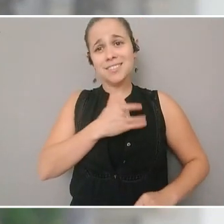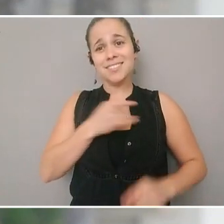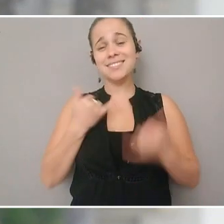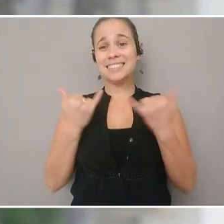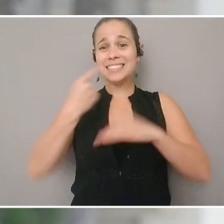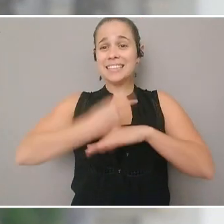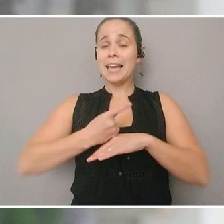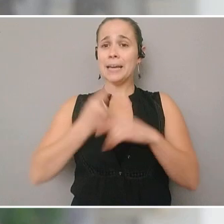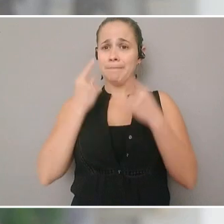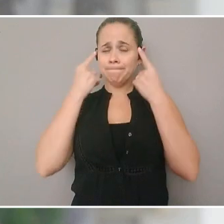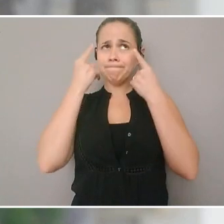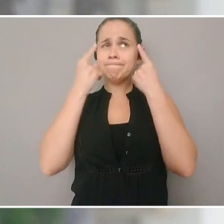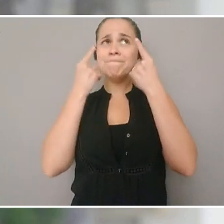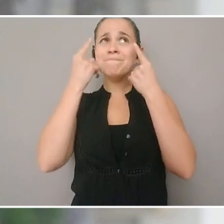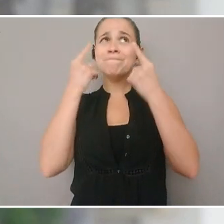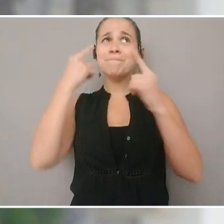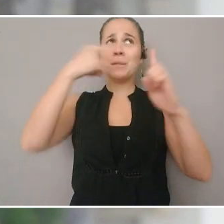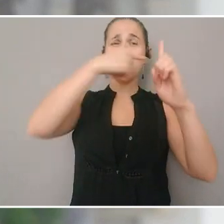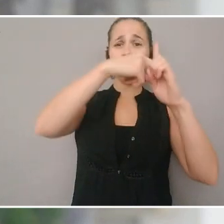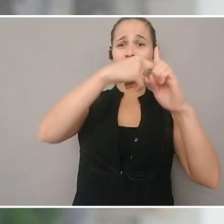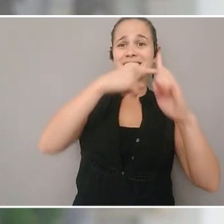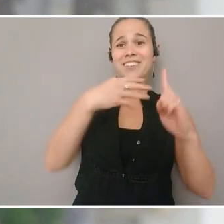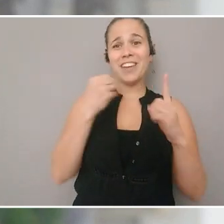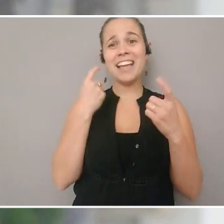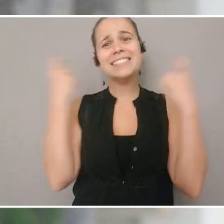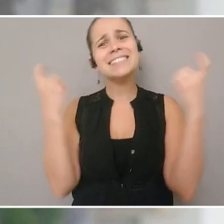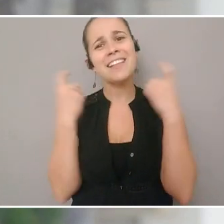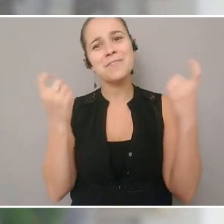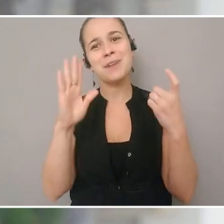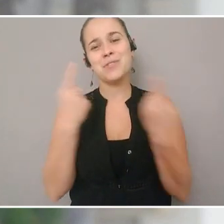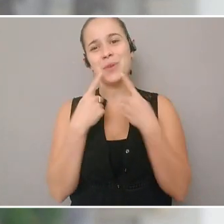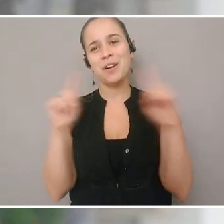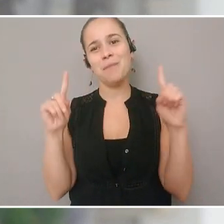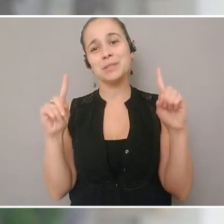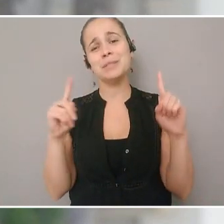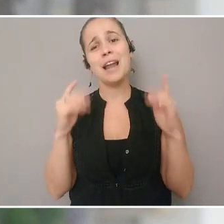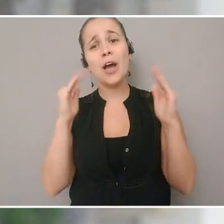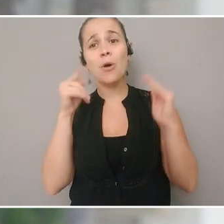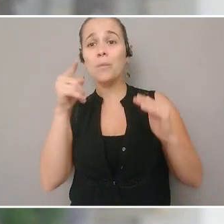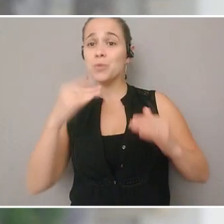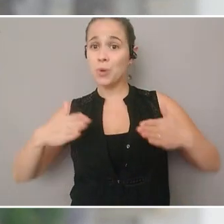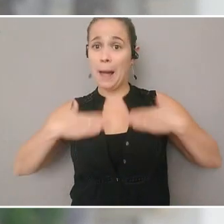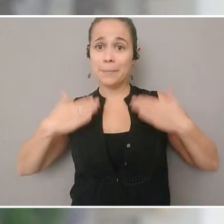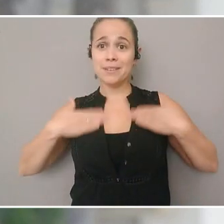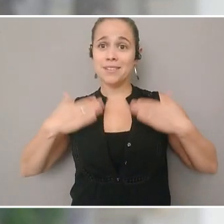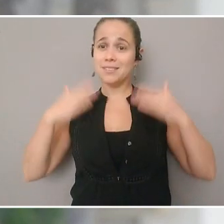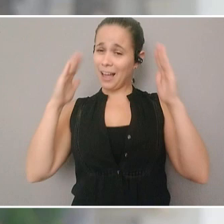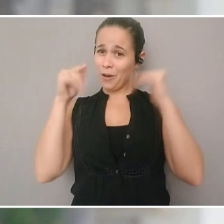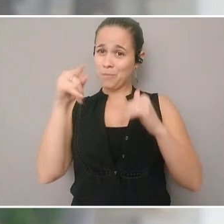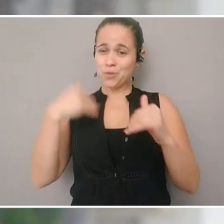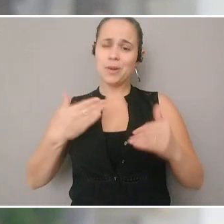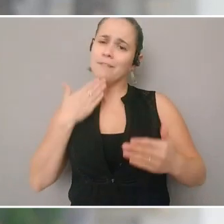lo bueno y celebren sus logros. Les deseo felicidad,